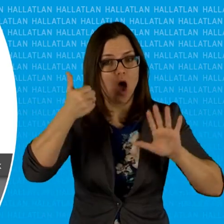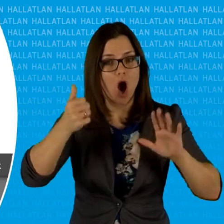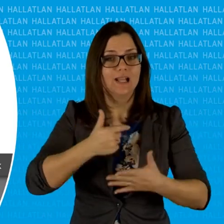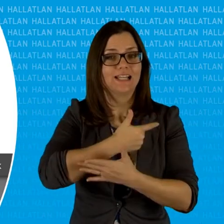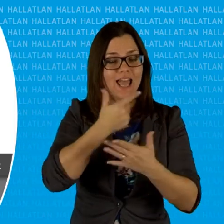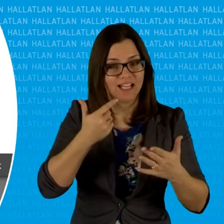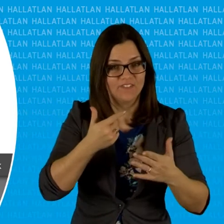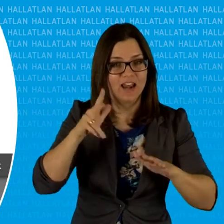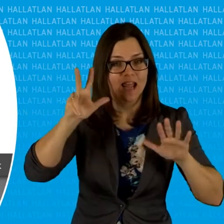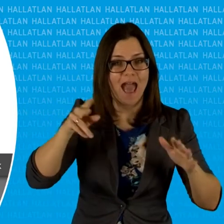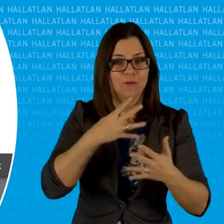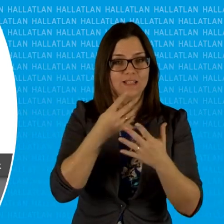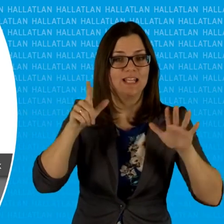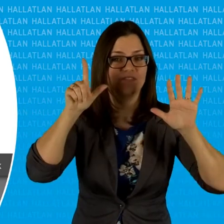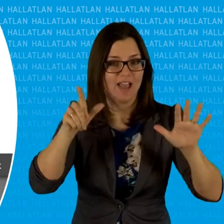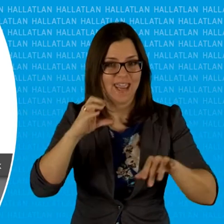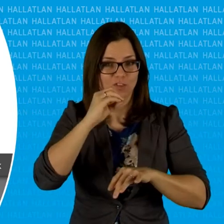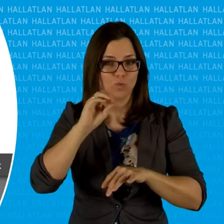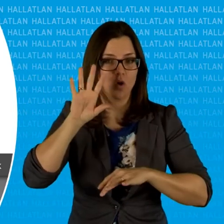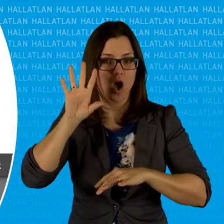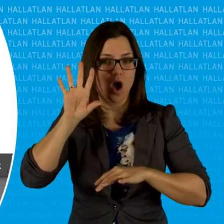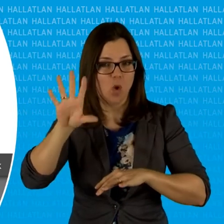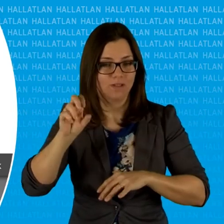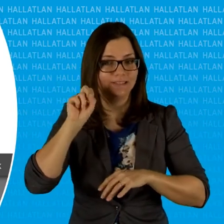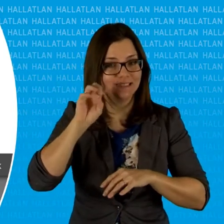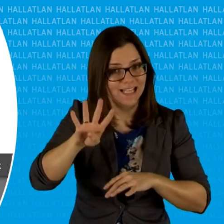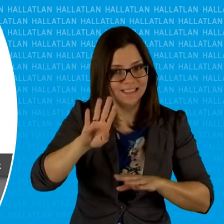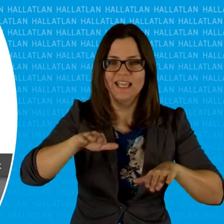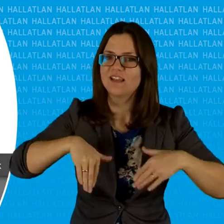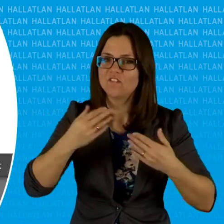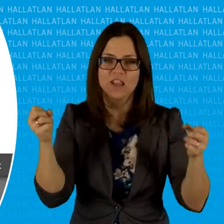telefonszáma: +3670 397-0514,